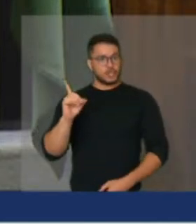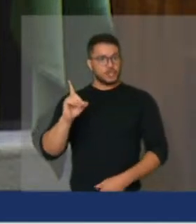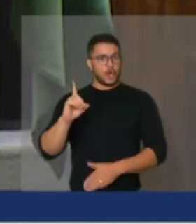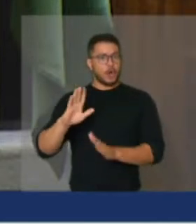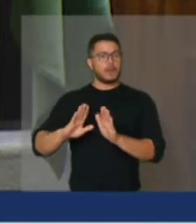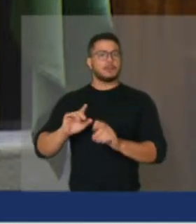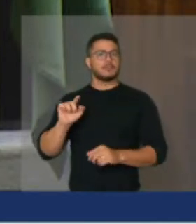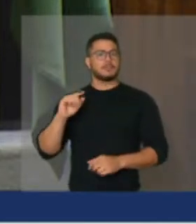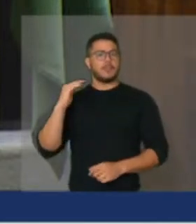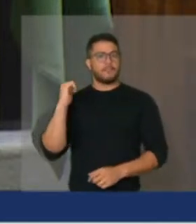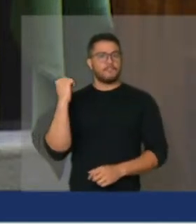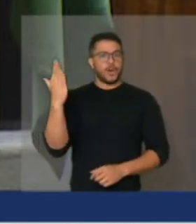DÓLAR NO EXTERIOR. SEM FAZER NADA, 14 MIL REAIS POR DIA UM